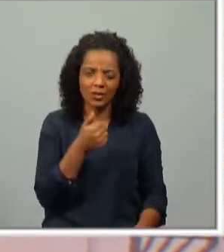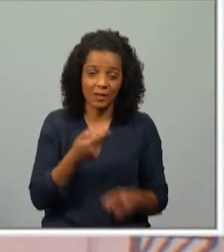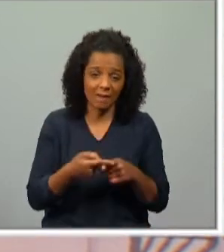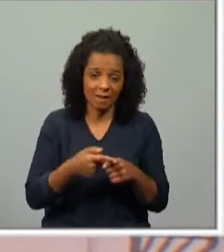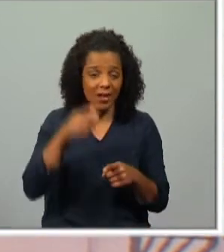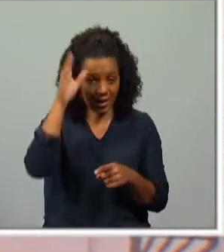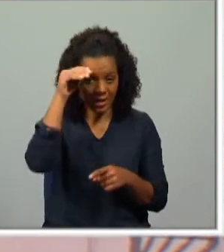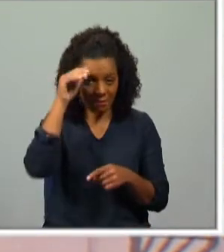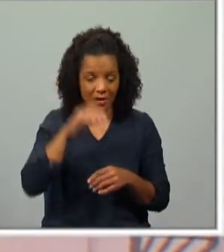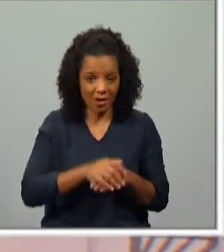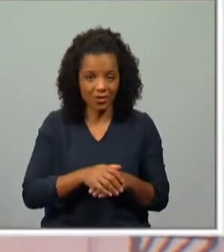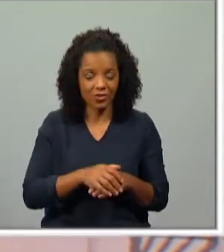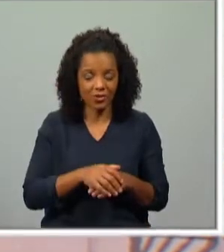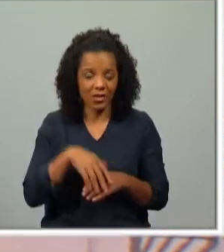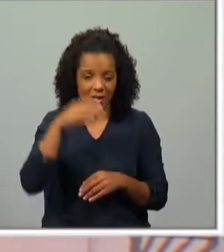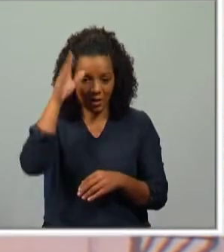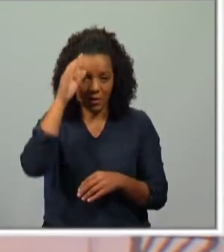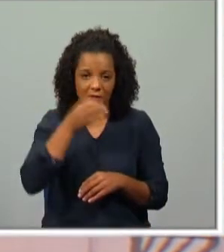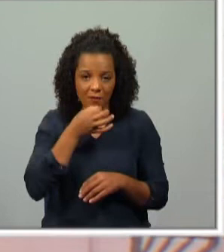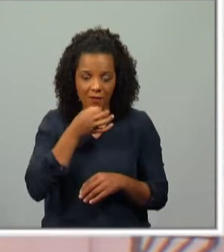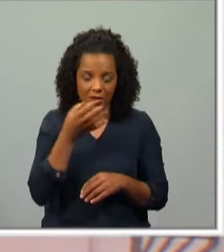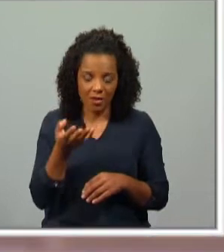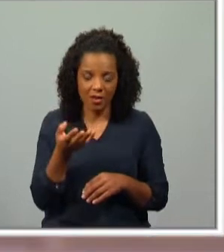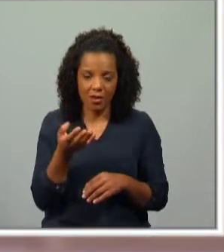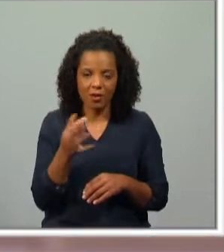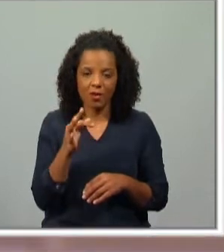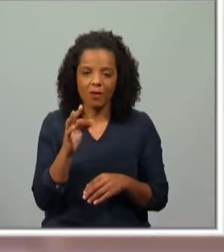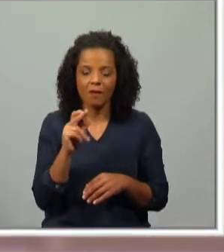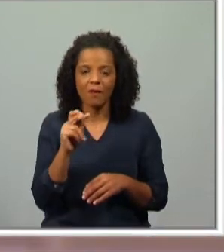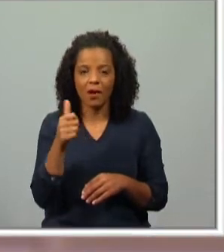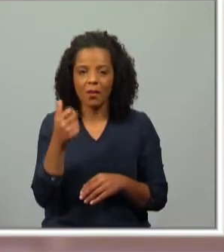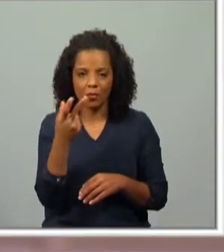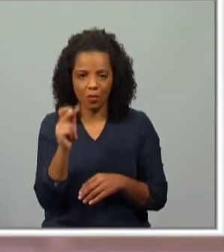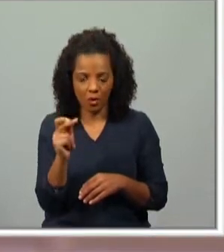portanto uma fábula e que teve grande sucesso junto das Comunidades 因此是一個寓言，它有很大的意義社區成功